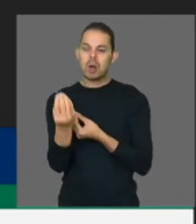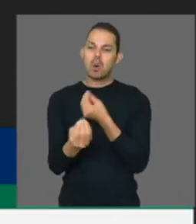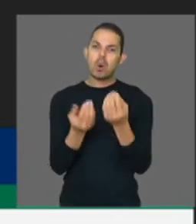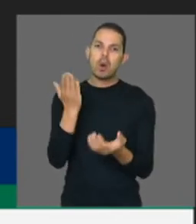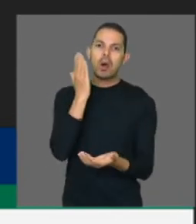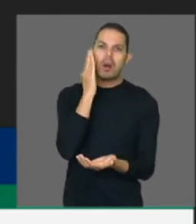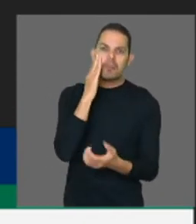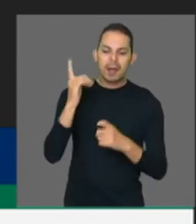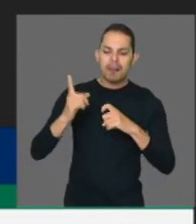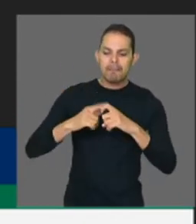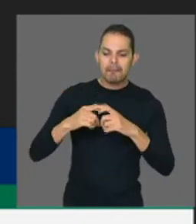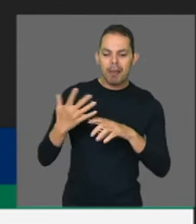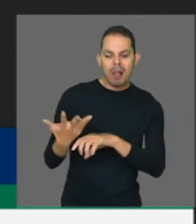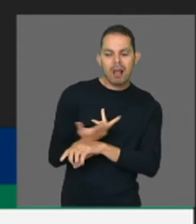ISSO? AH MAS AFERIR QUE SÃO MÉDICOS BEM FORMADOS. TEMOS O